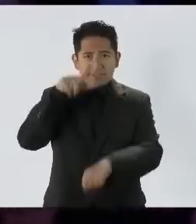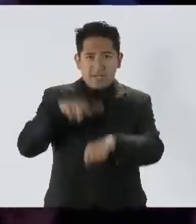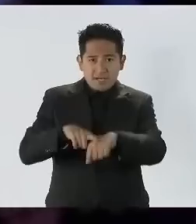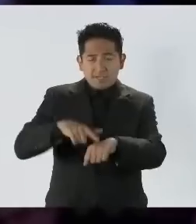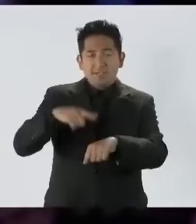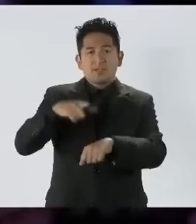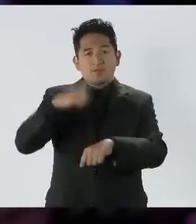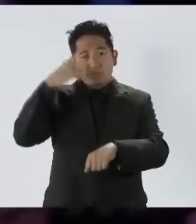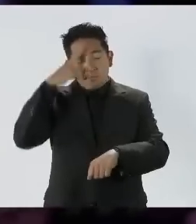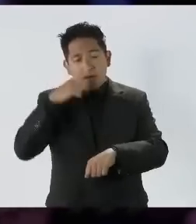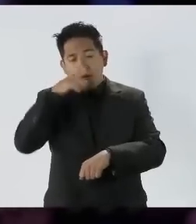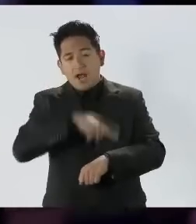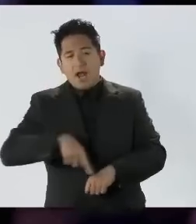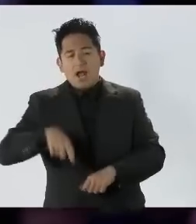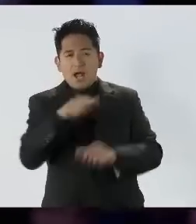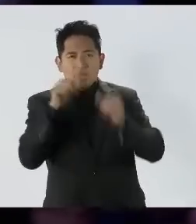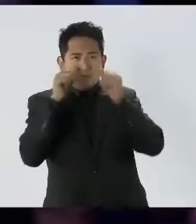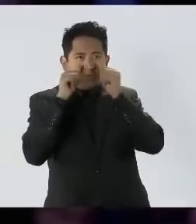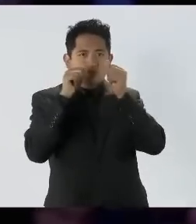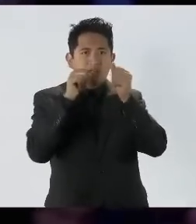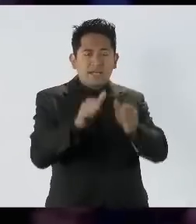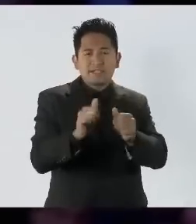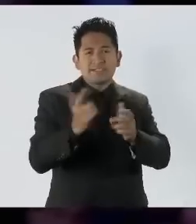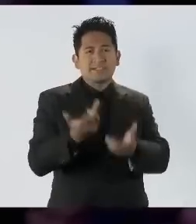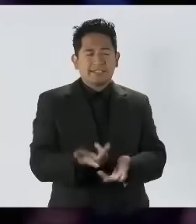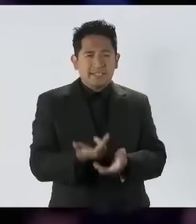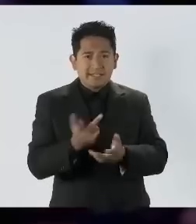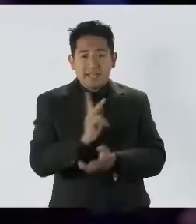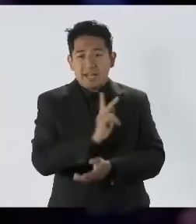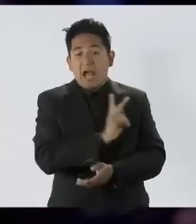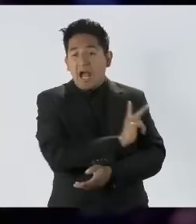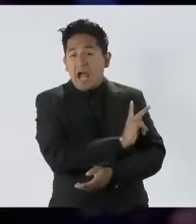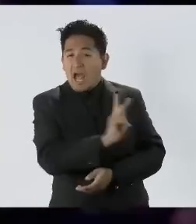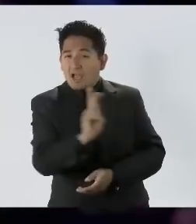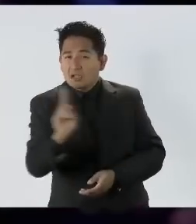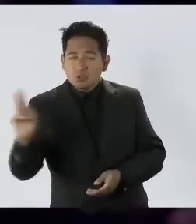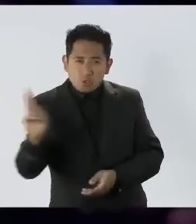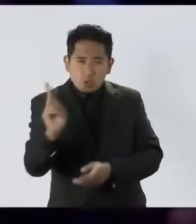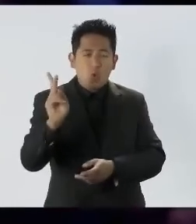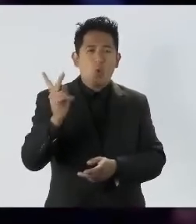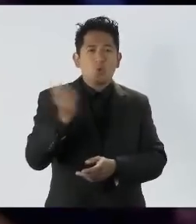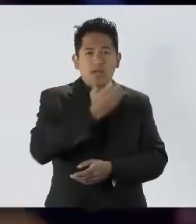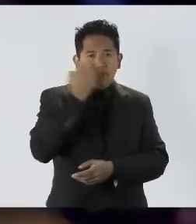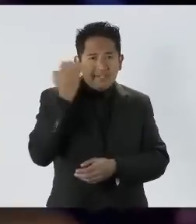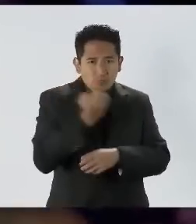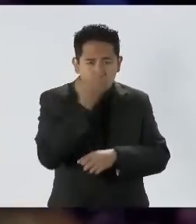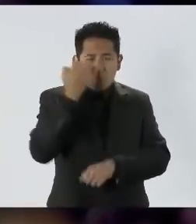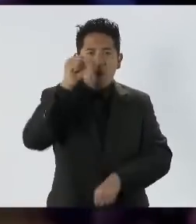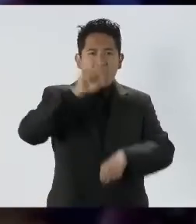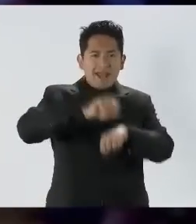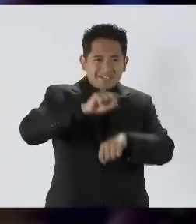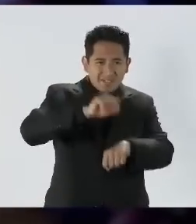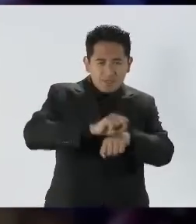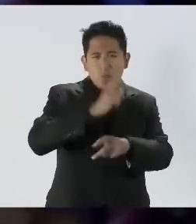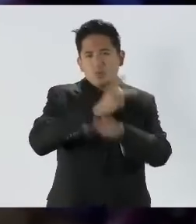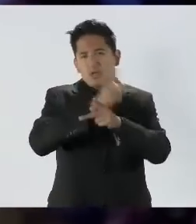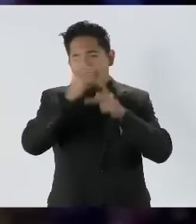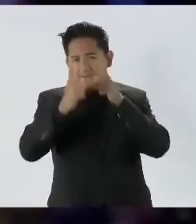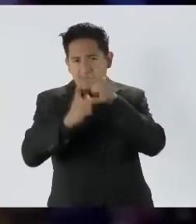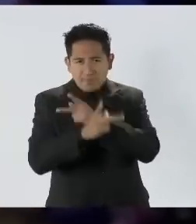ofrecer sus servicios en todas las escuelas públicas secundarias y preparatorias con el